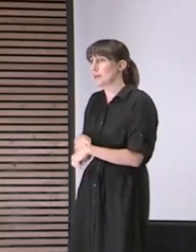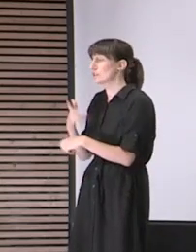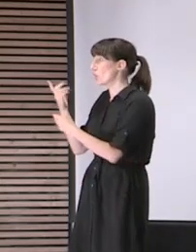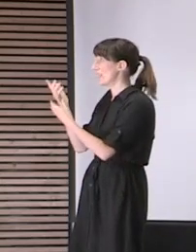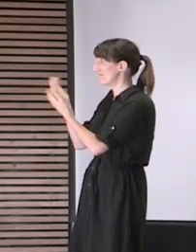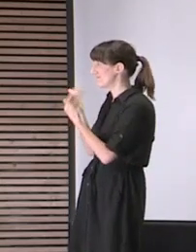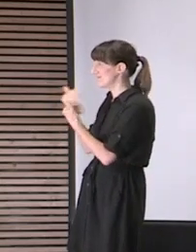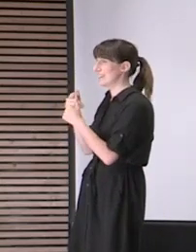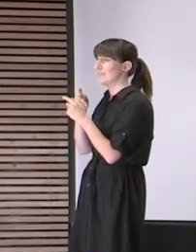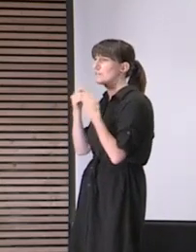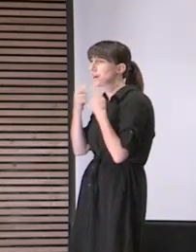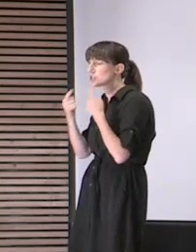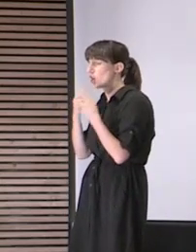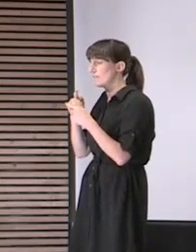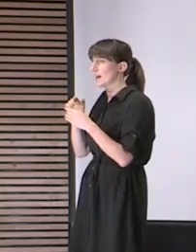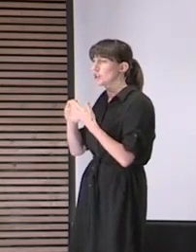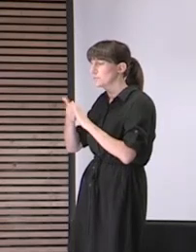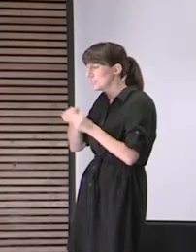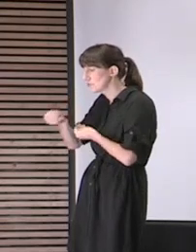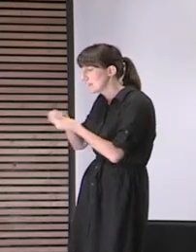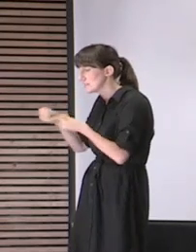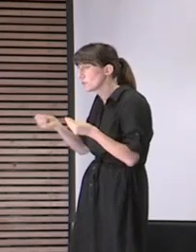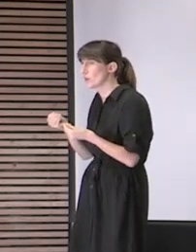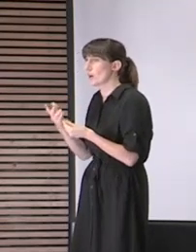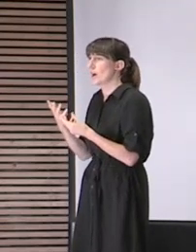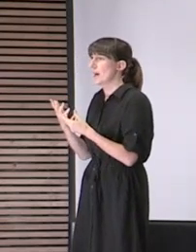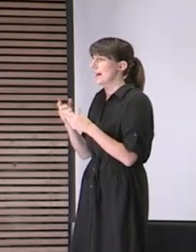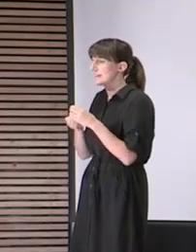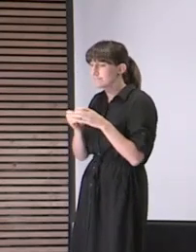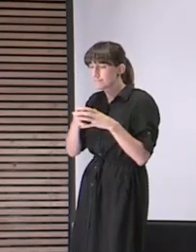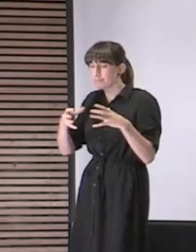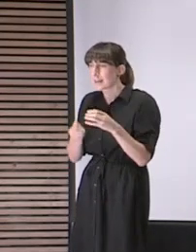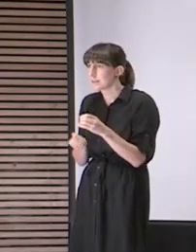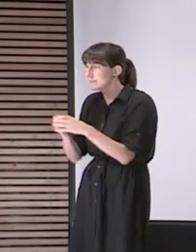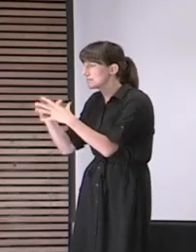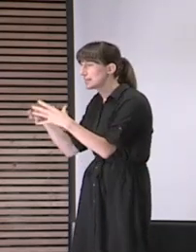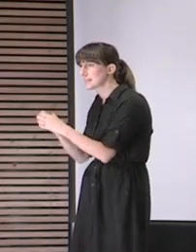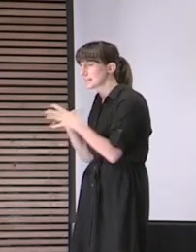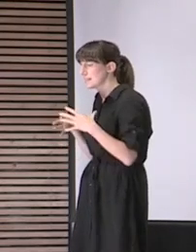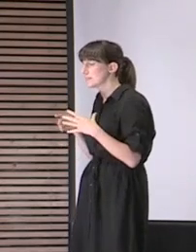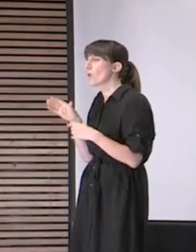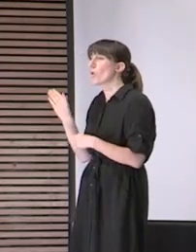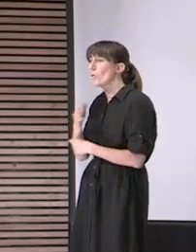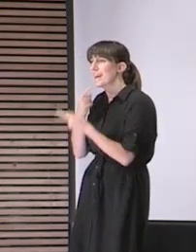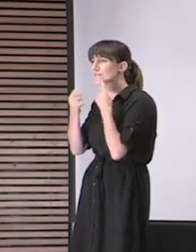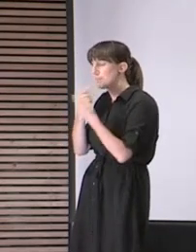casos nos dan una idea de la velocidad de transmisión y si